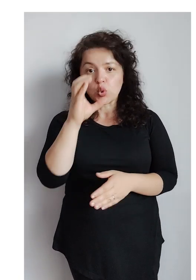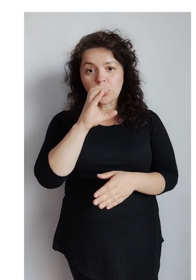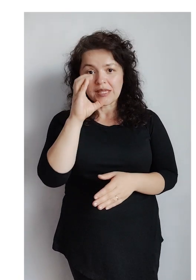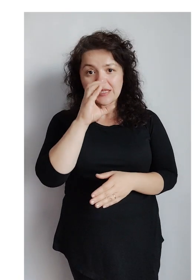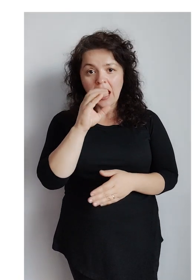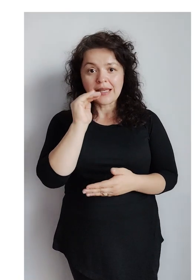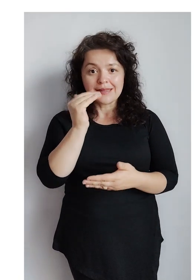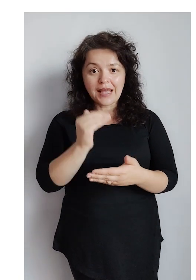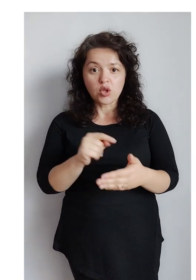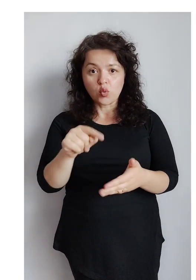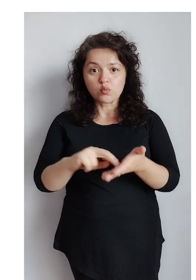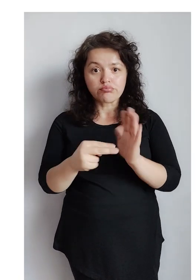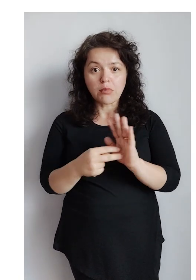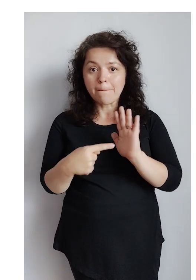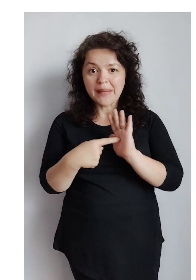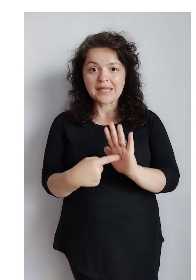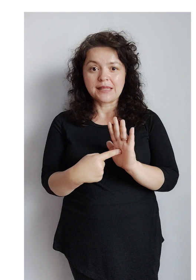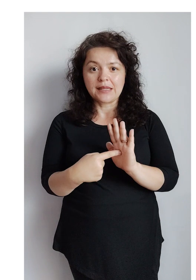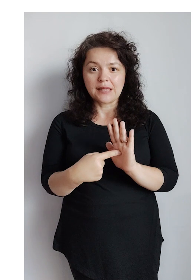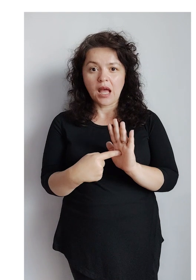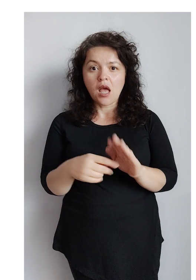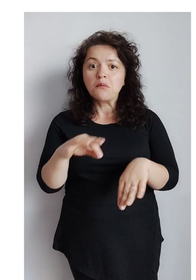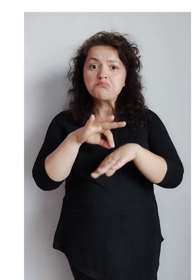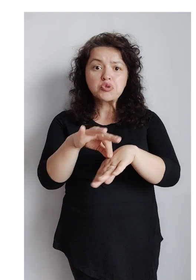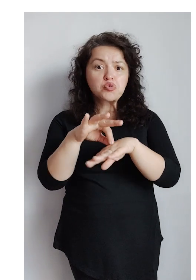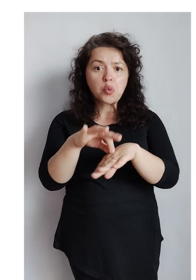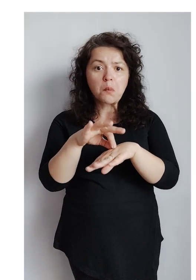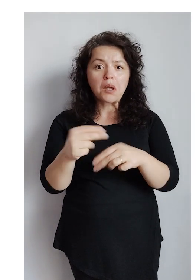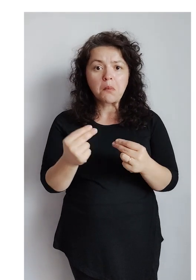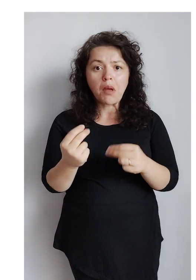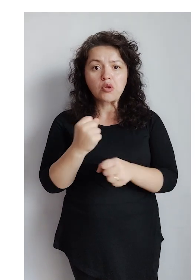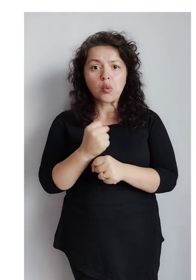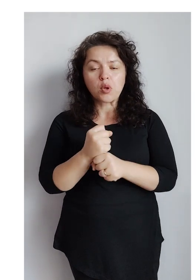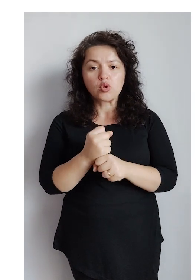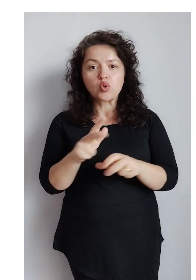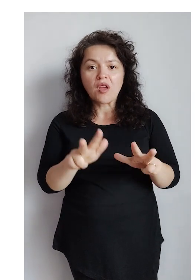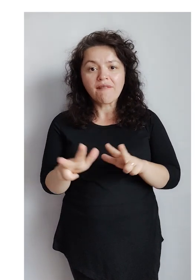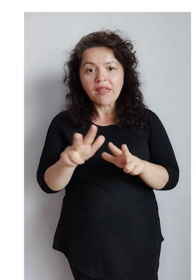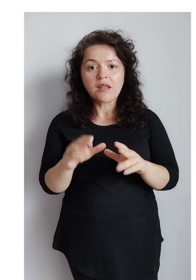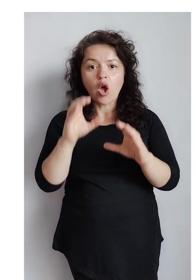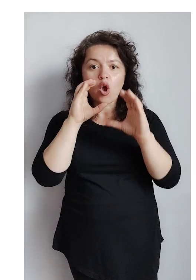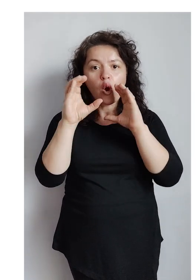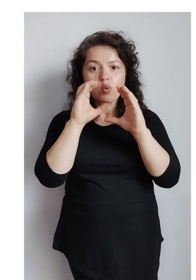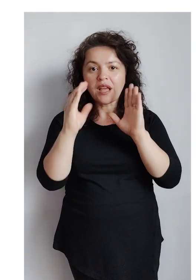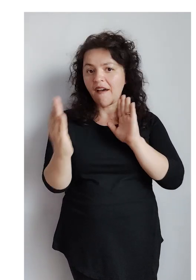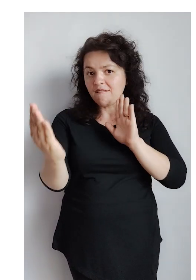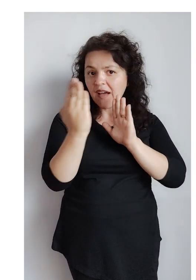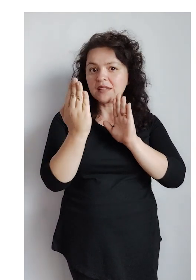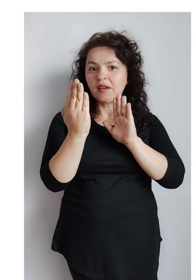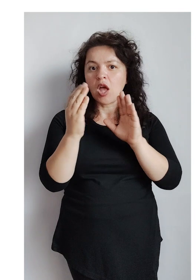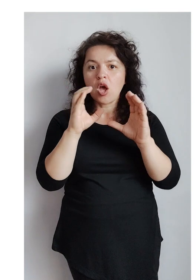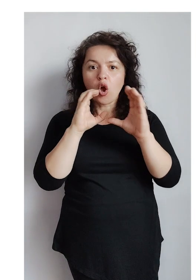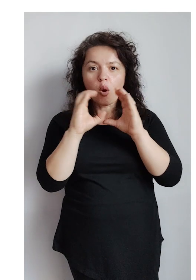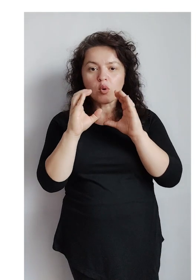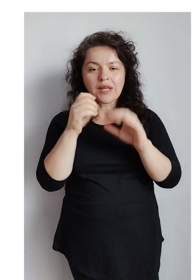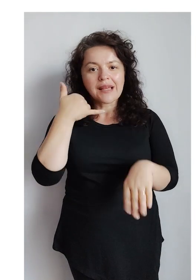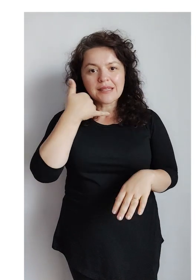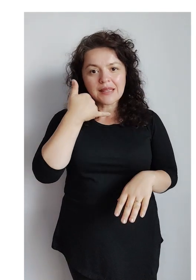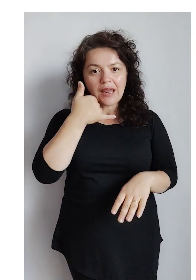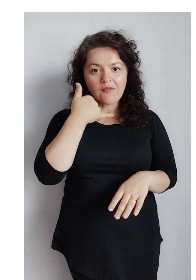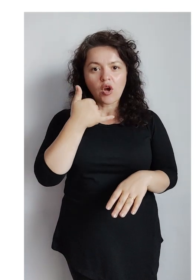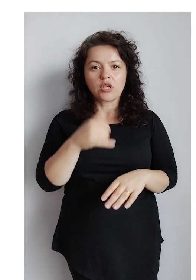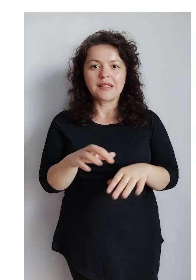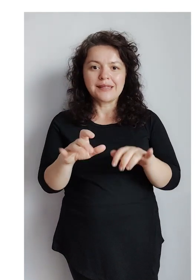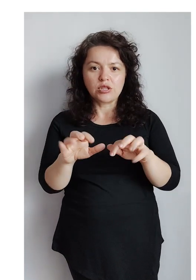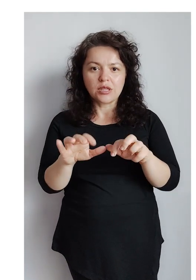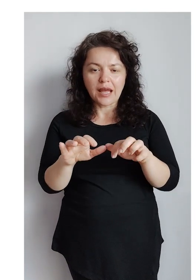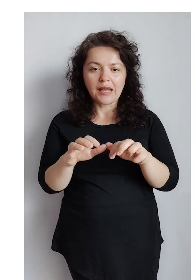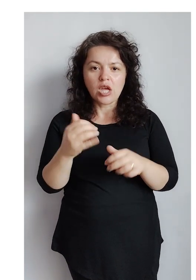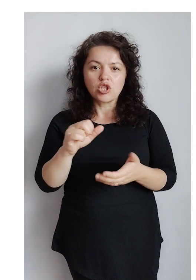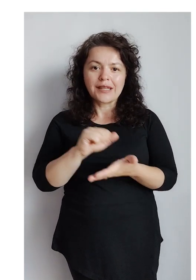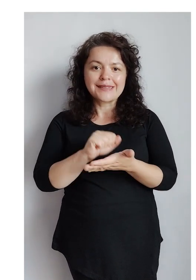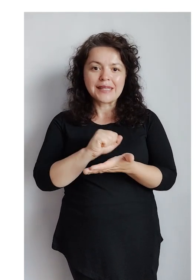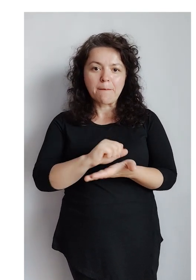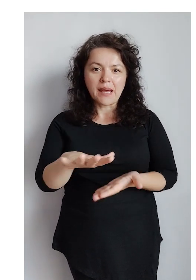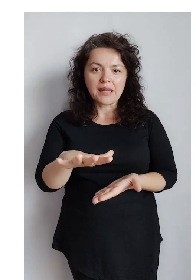Setul de instrumente prezintă îndrumări pentru producție video, comunicații față-înfață, comunicații telefonice, digitale și tipărite